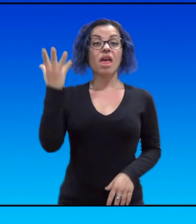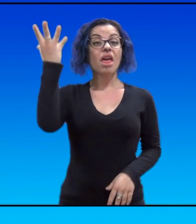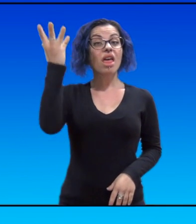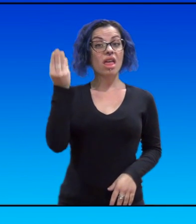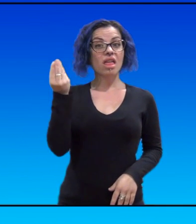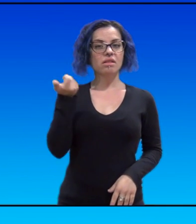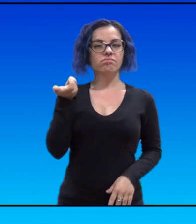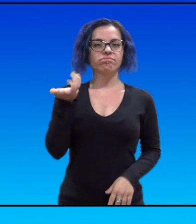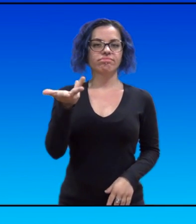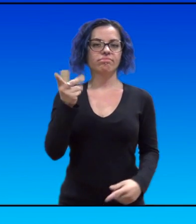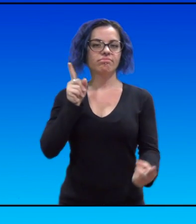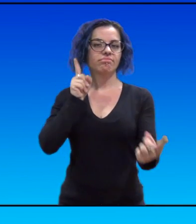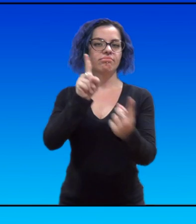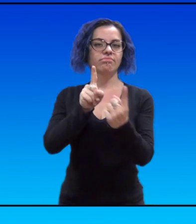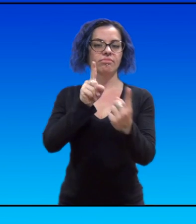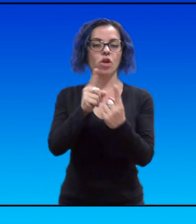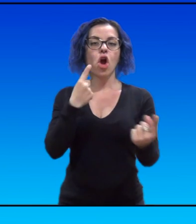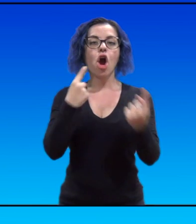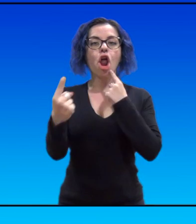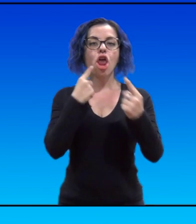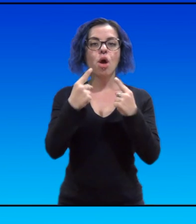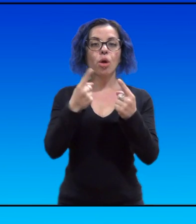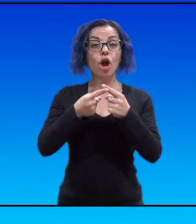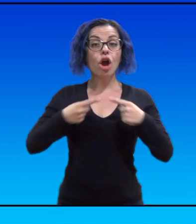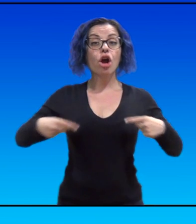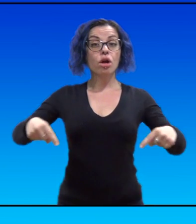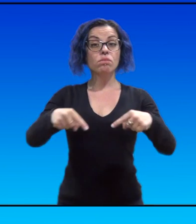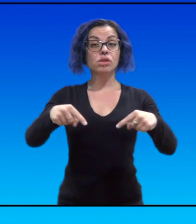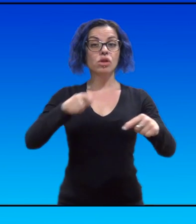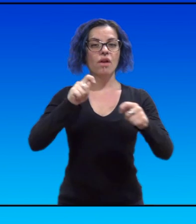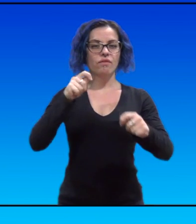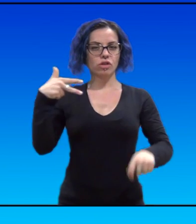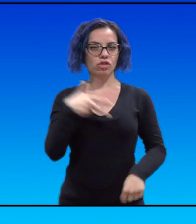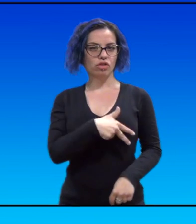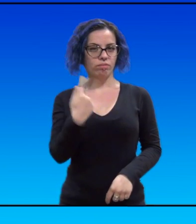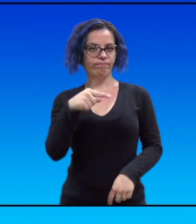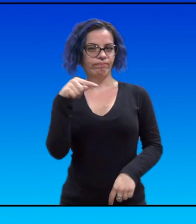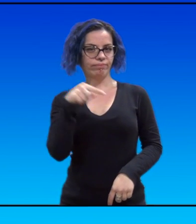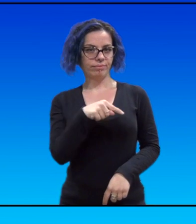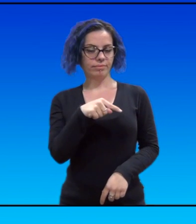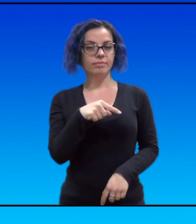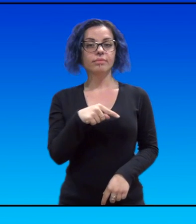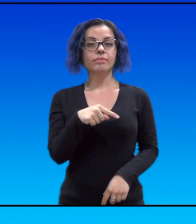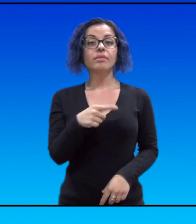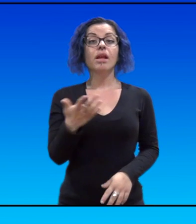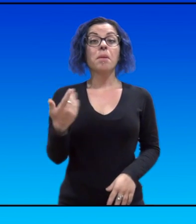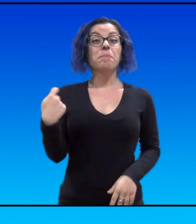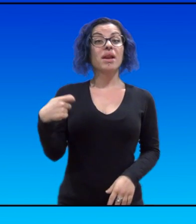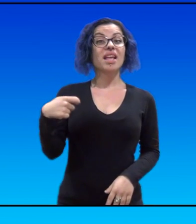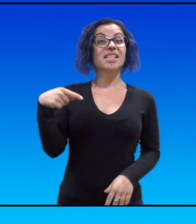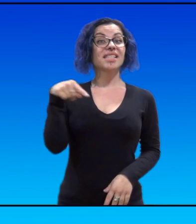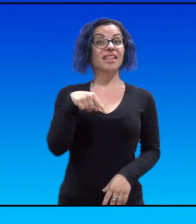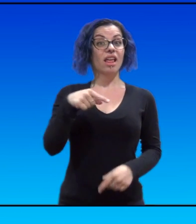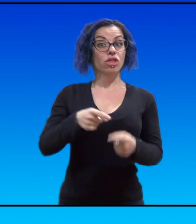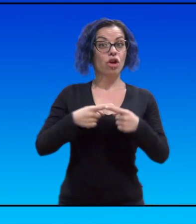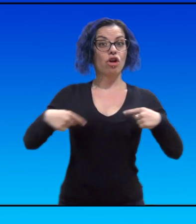L'ENS ha avuto molti colloqui ed incontri con i rappresentanti della Commissione e il Presidente di quest'ultima,